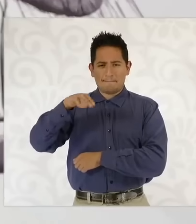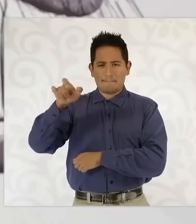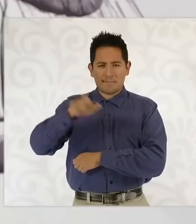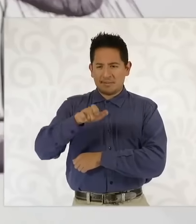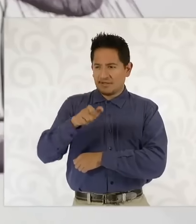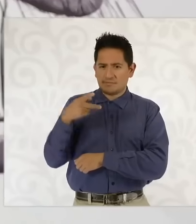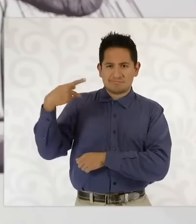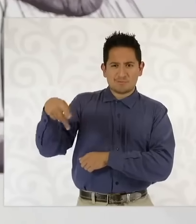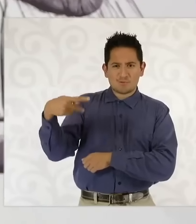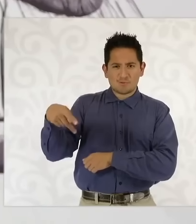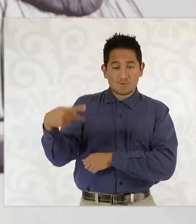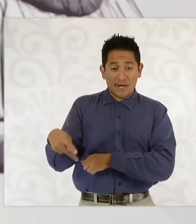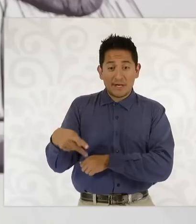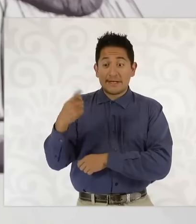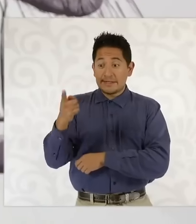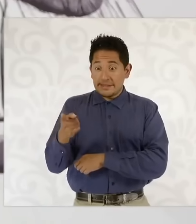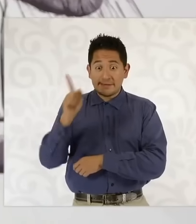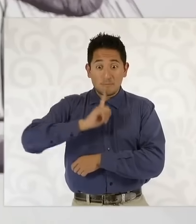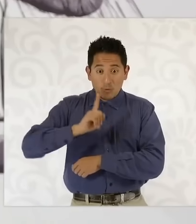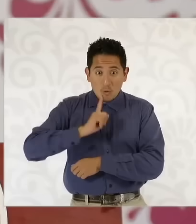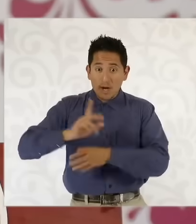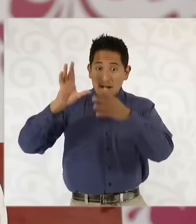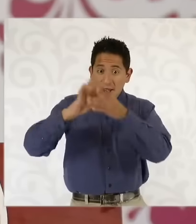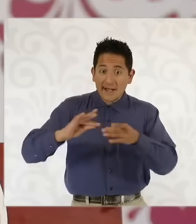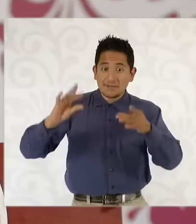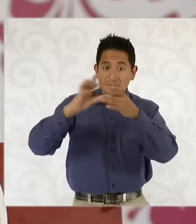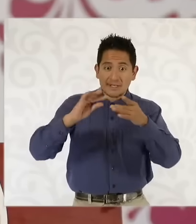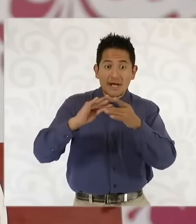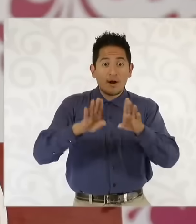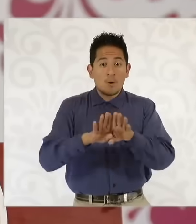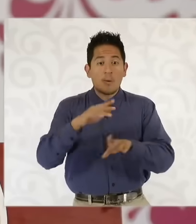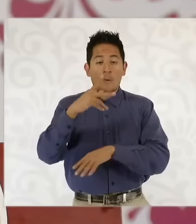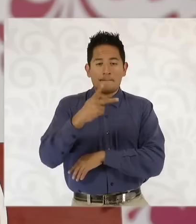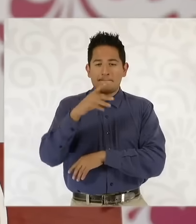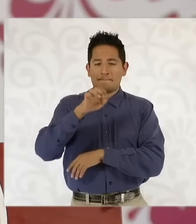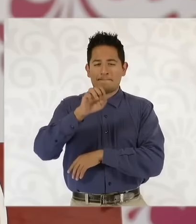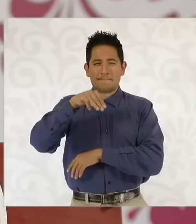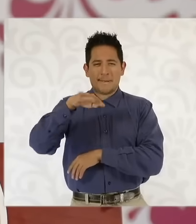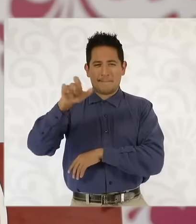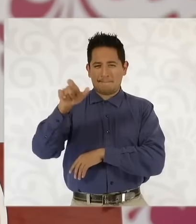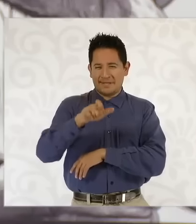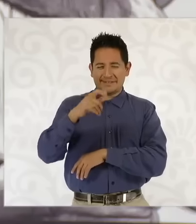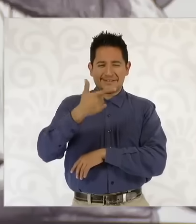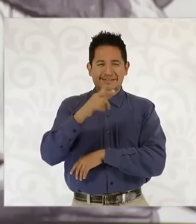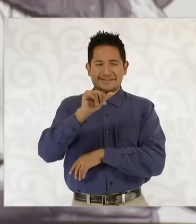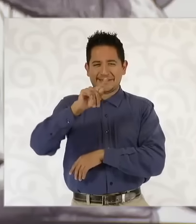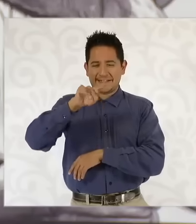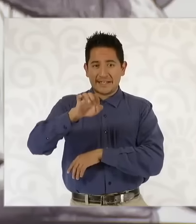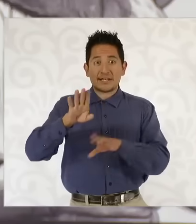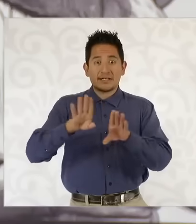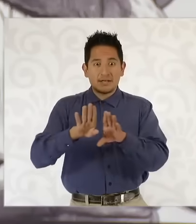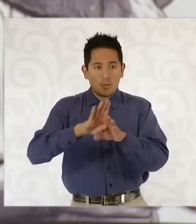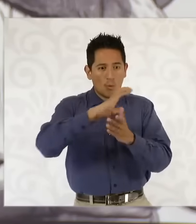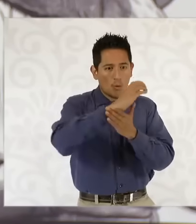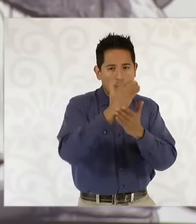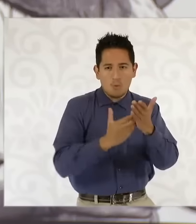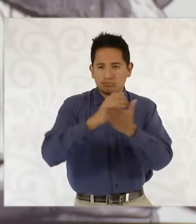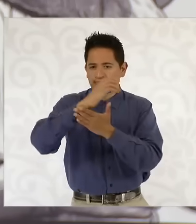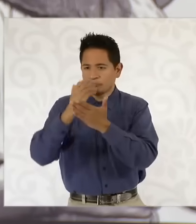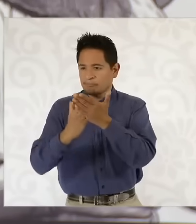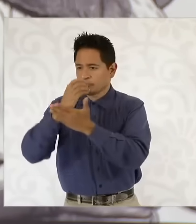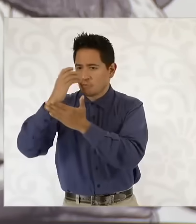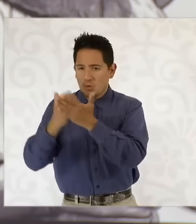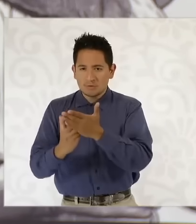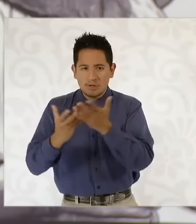los directores de Pemex describe el Pemex Gate de cómo hicieron contratos para apoyar en su momento